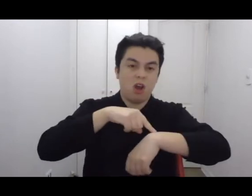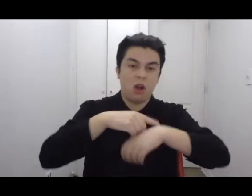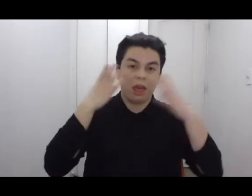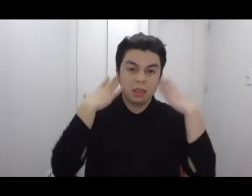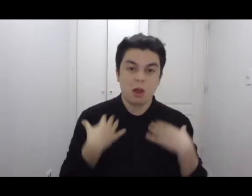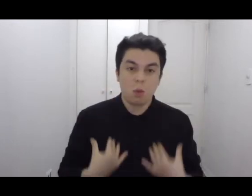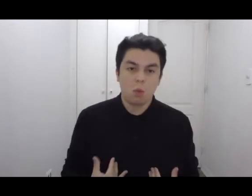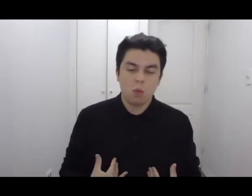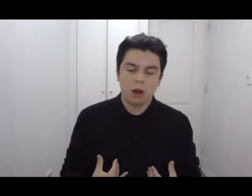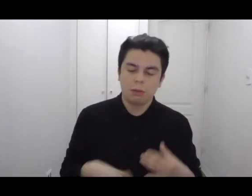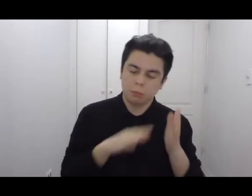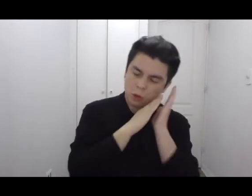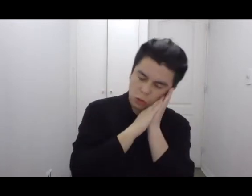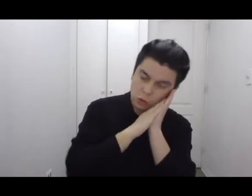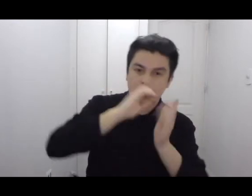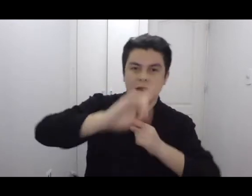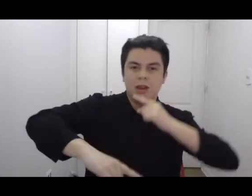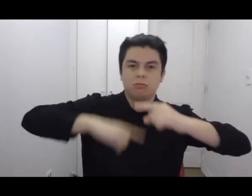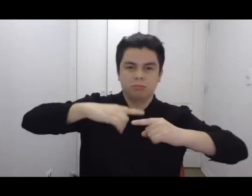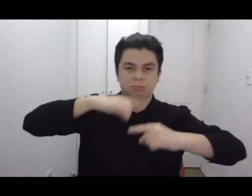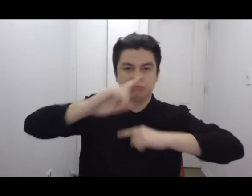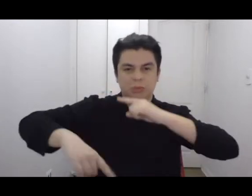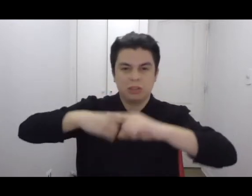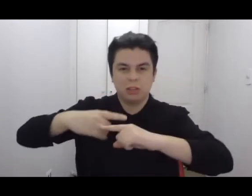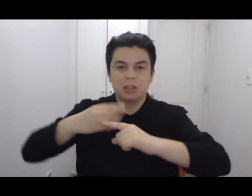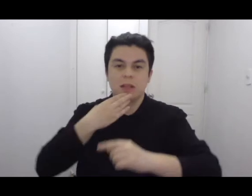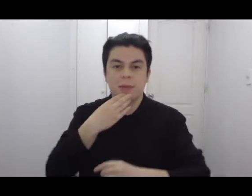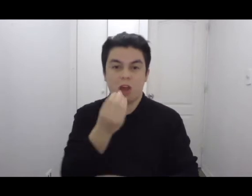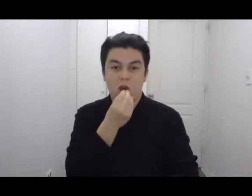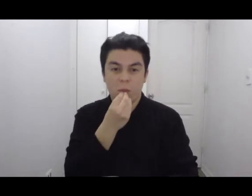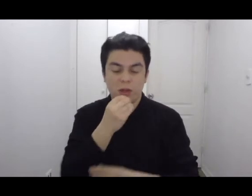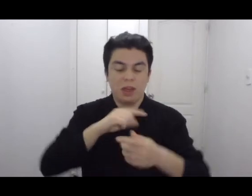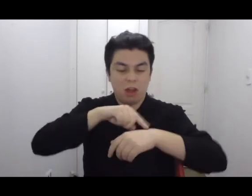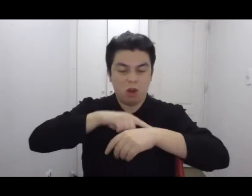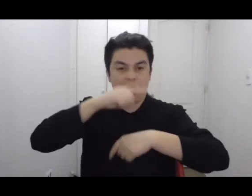tiene nuestro cuerpo y el cuerpo humano es tiene un cierto horario que a ciertas horas